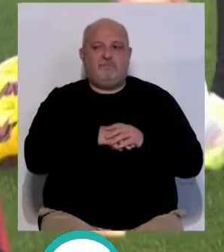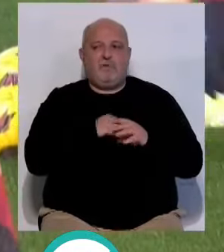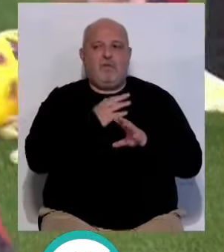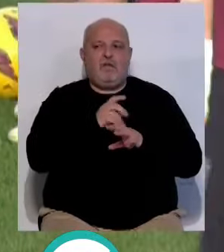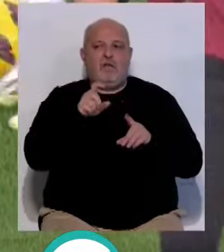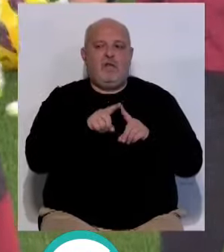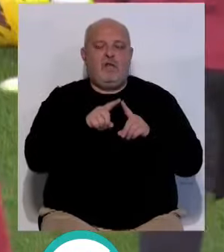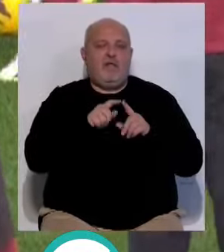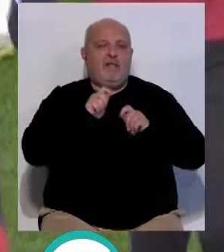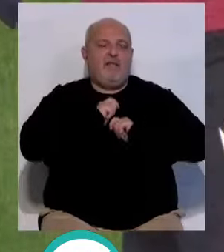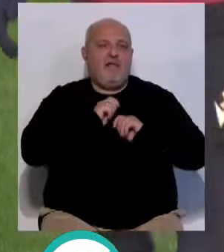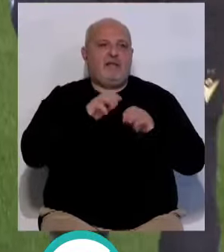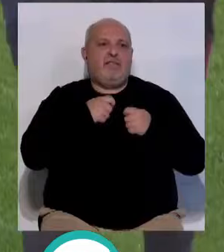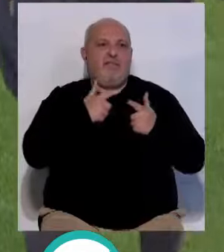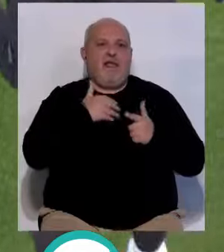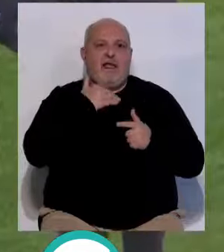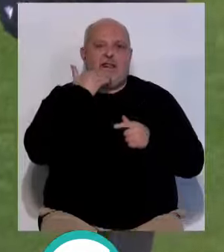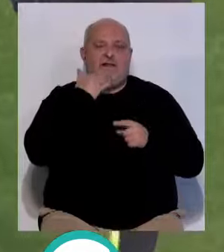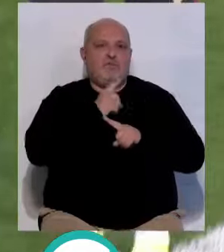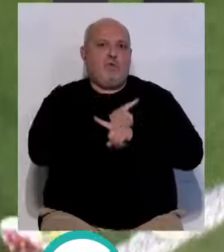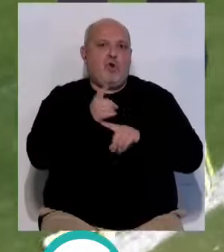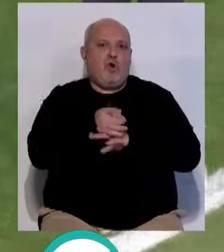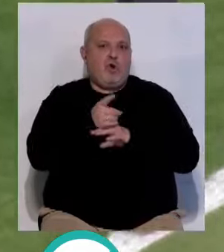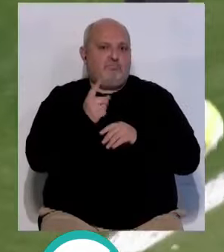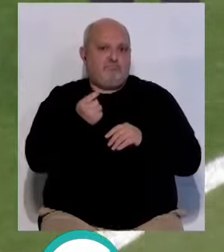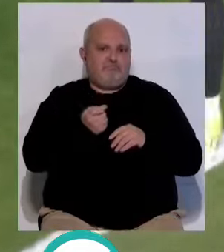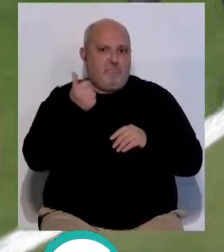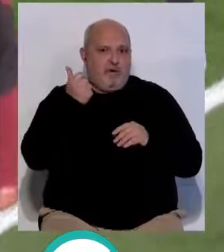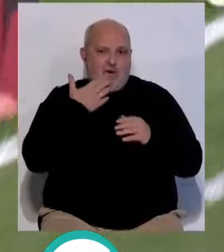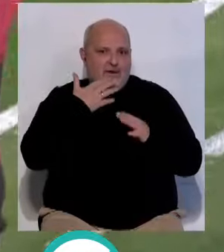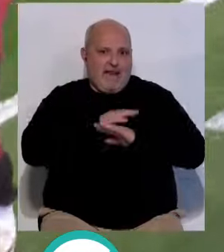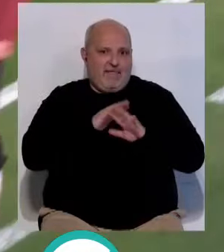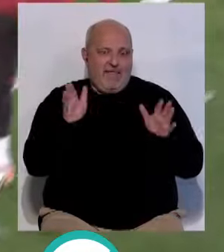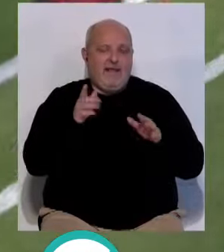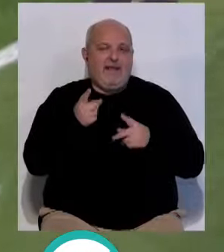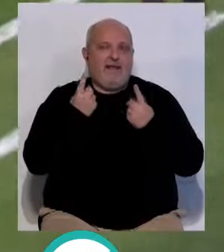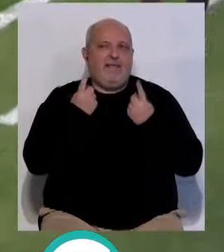que sí que le puede dar cosas al cadis pero no es un goleador y es un jugador que necesita una